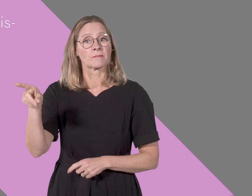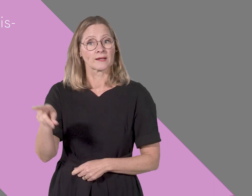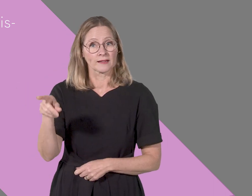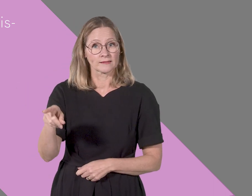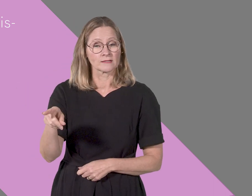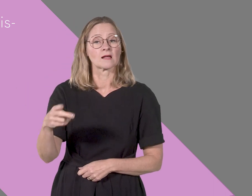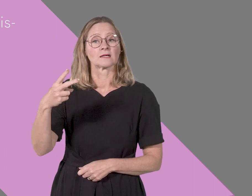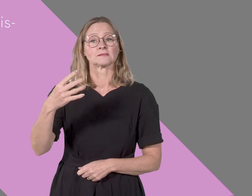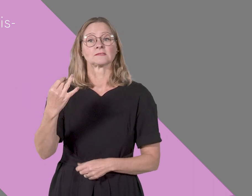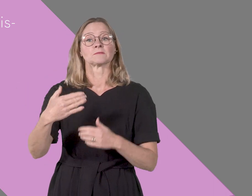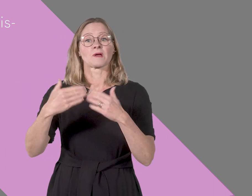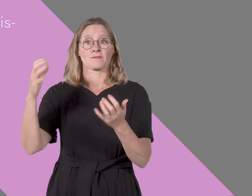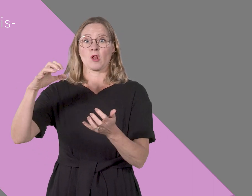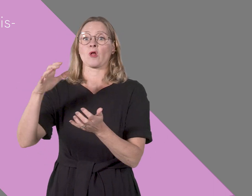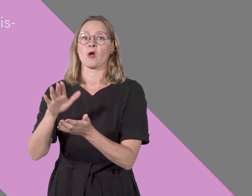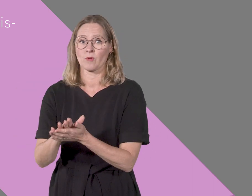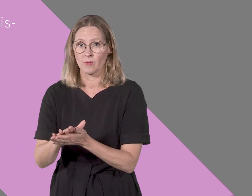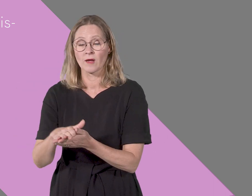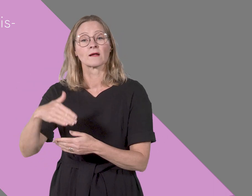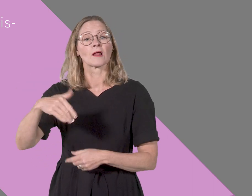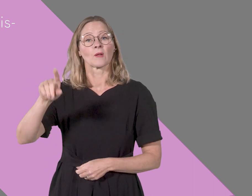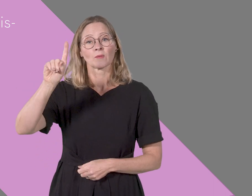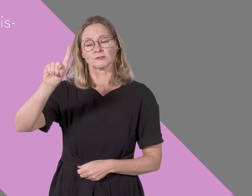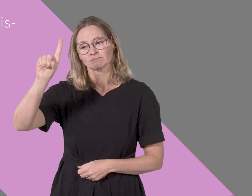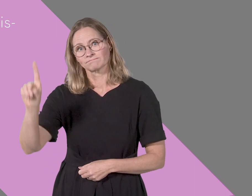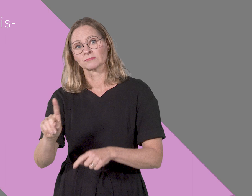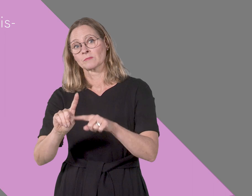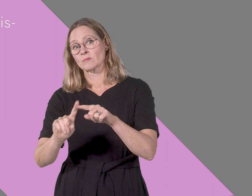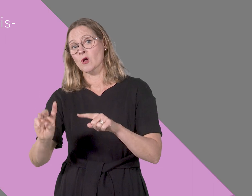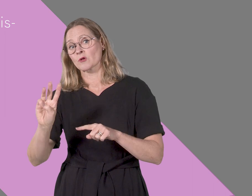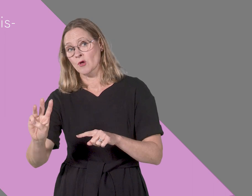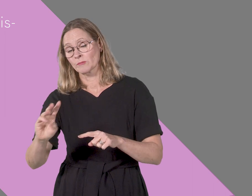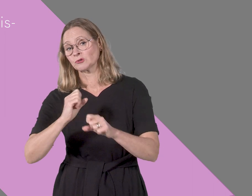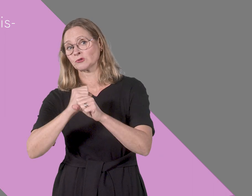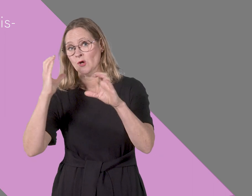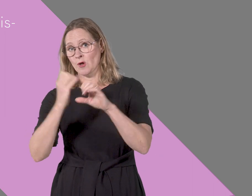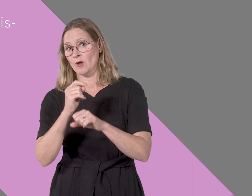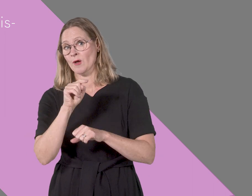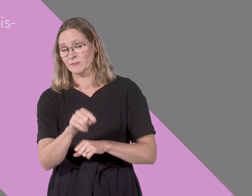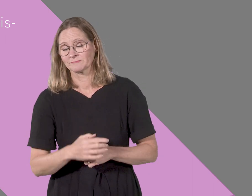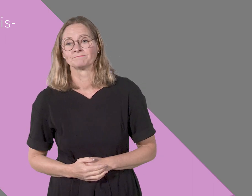perjantaina 27.10.2023 klo 13.00-14.30 Zoomissa.